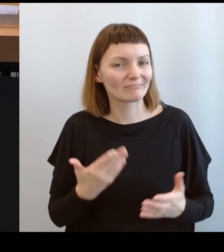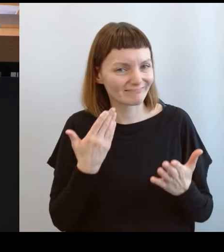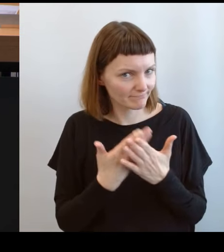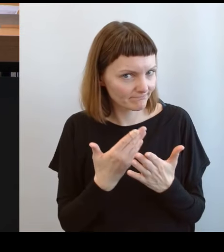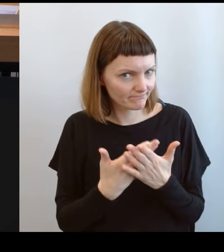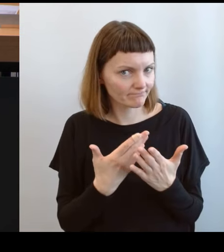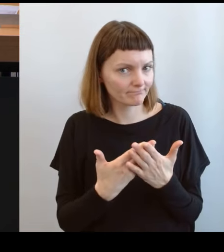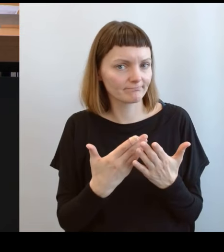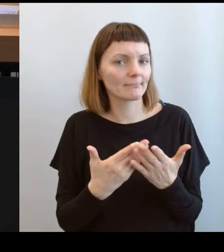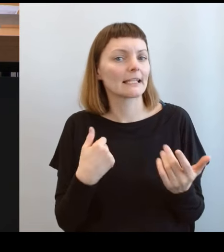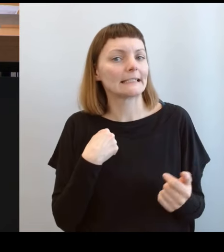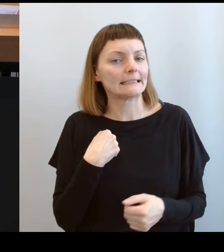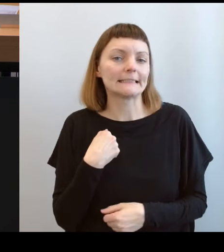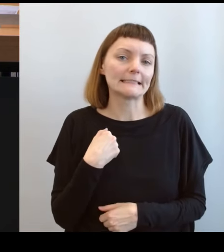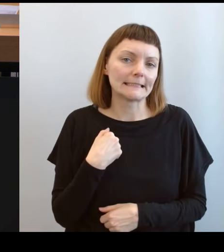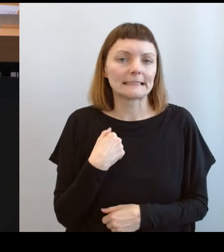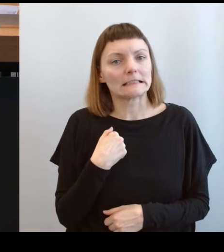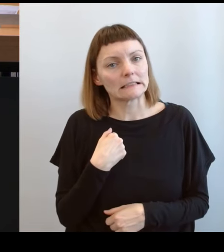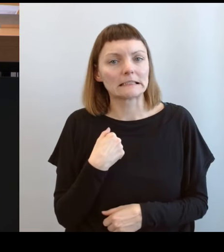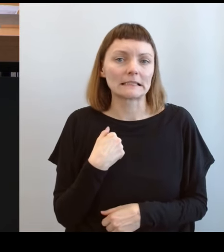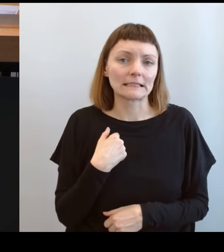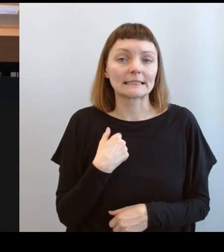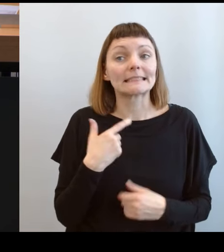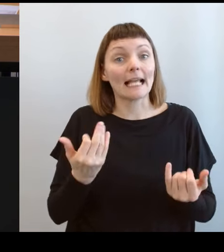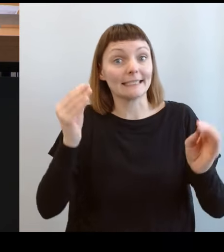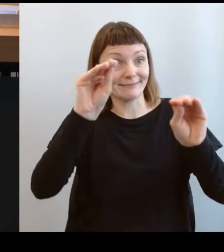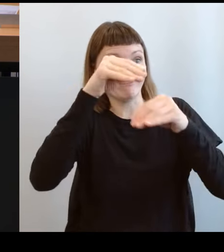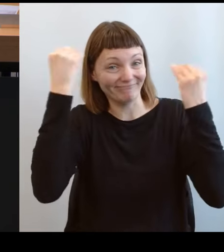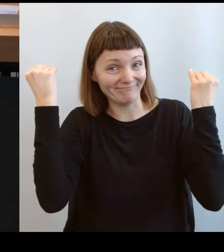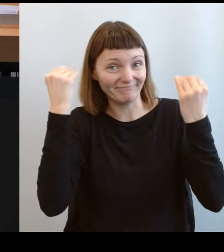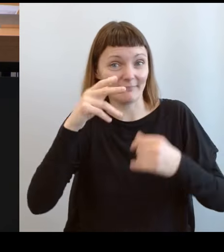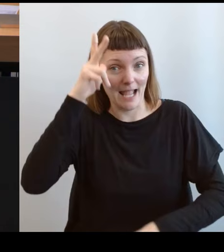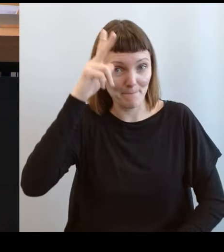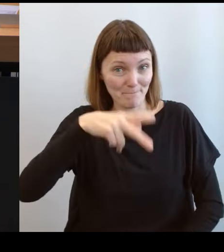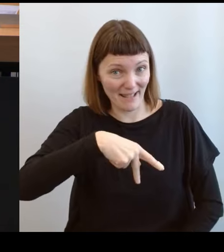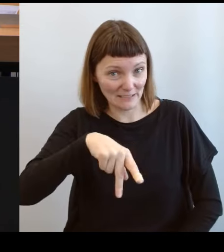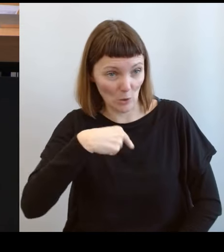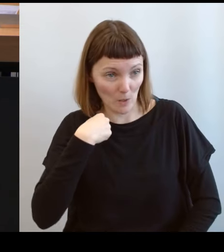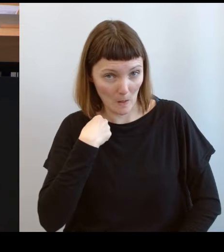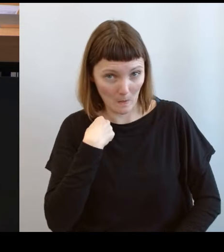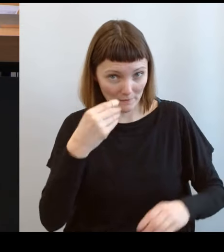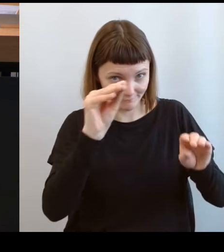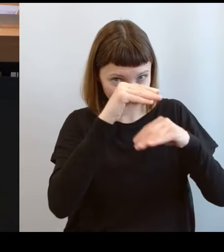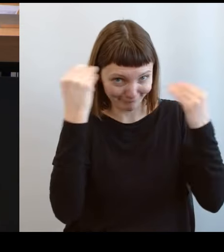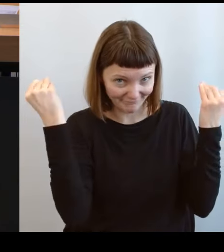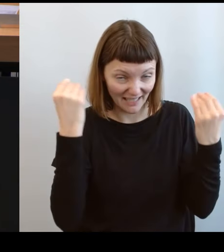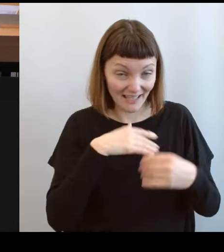lieber Kollege Petzold, dass da viel passieren soll. Da fehlt mir so ein bisschen das Vertrauen, obwohl wir so dringend